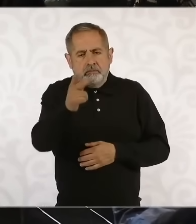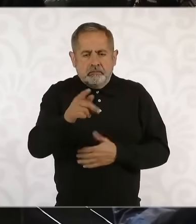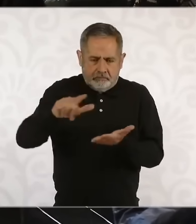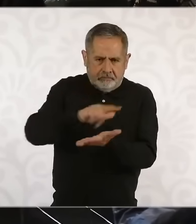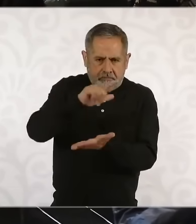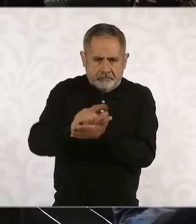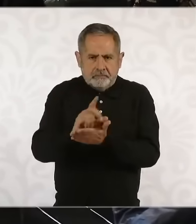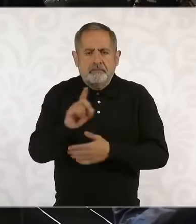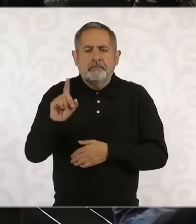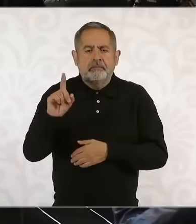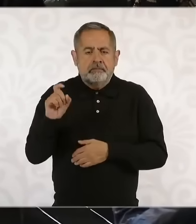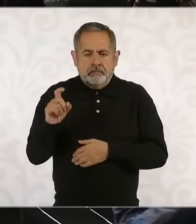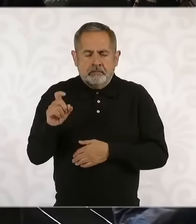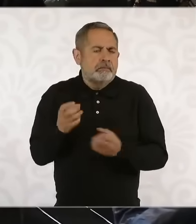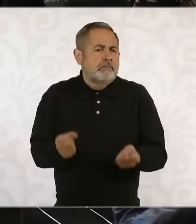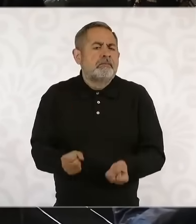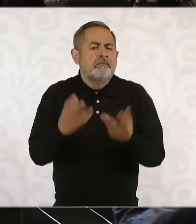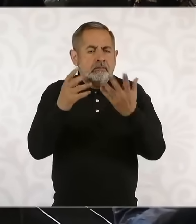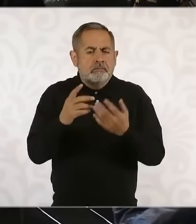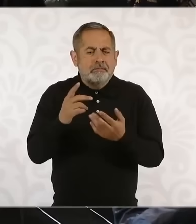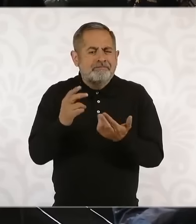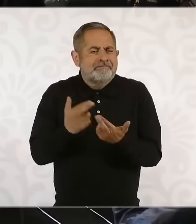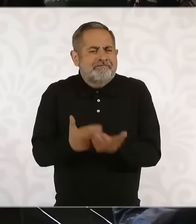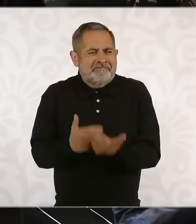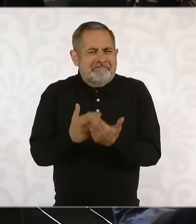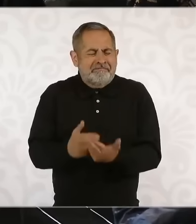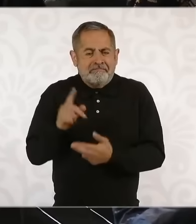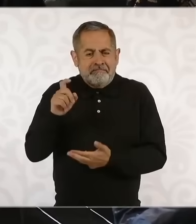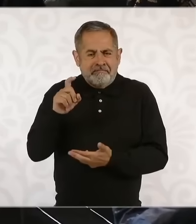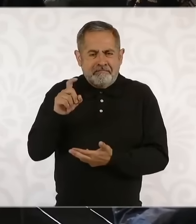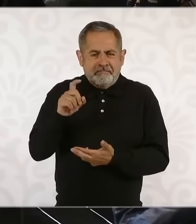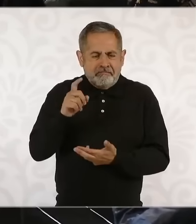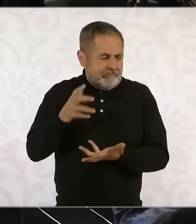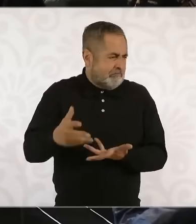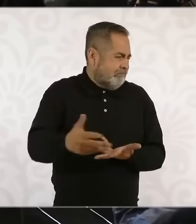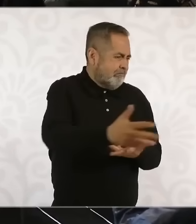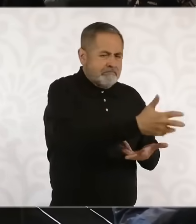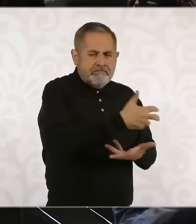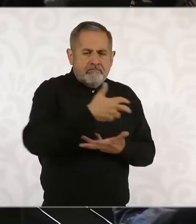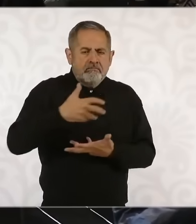se tiene el dato de cuántos litros de agua podrían recuperar, podría recuperar el gobierno de México